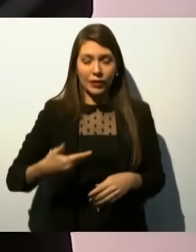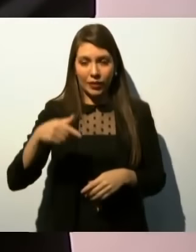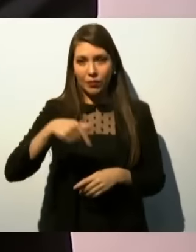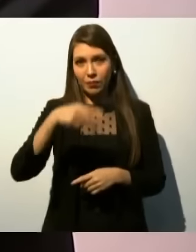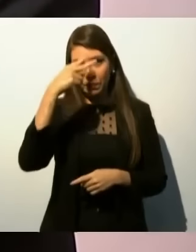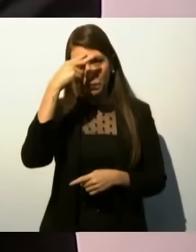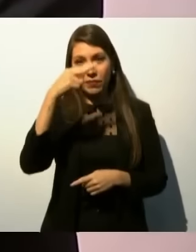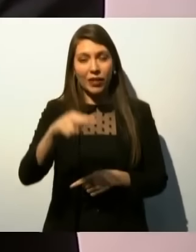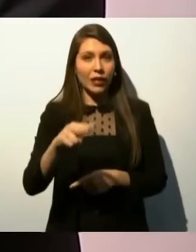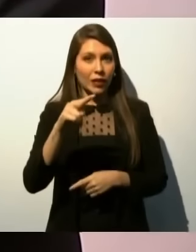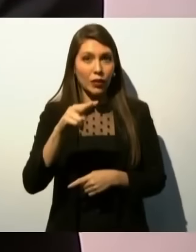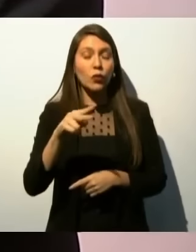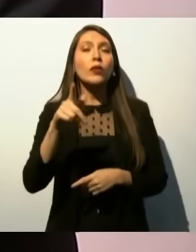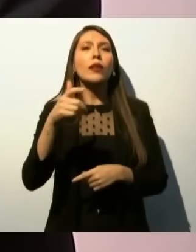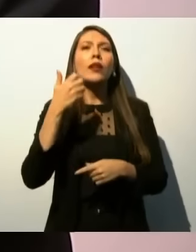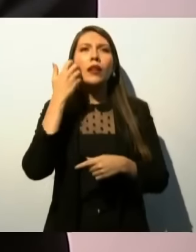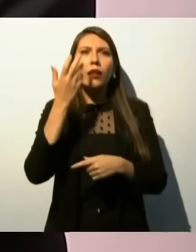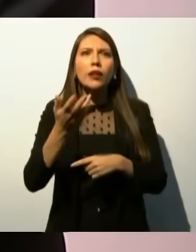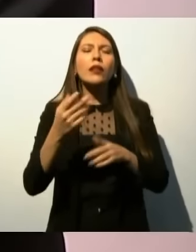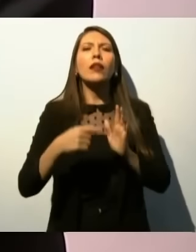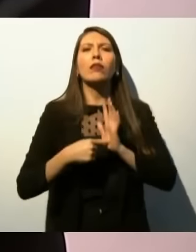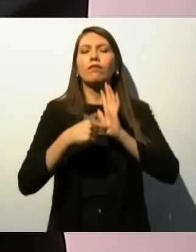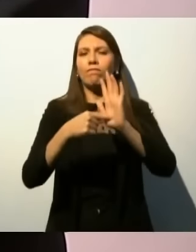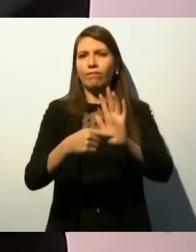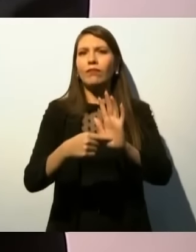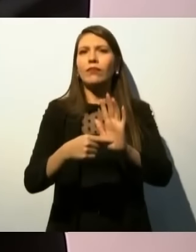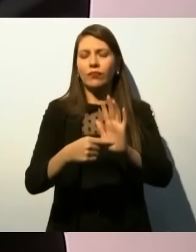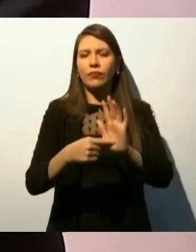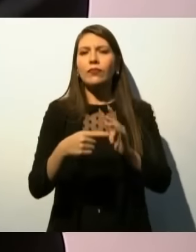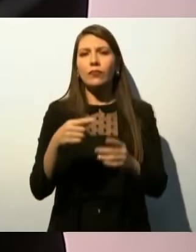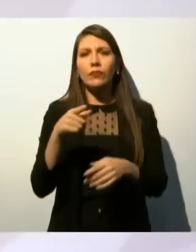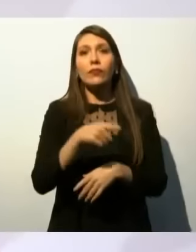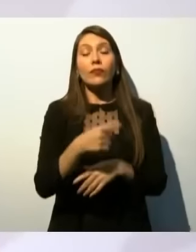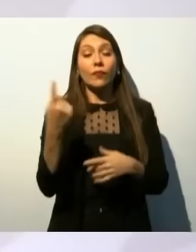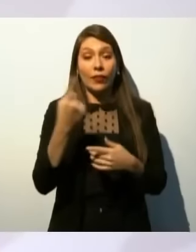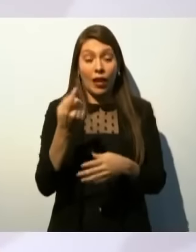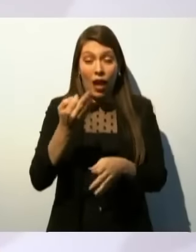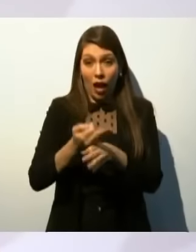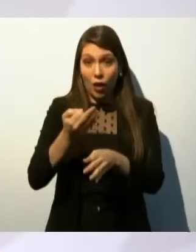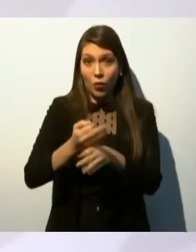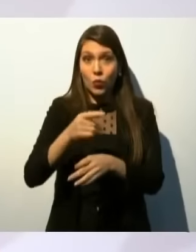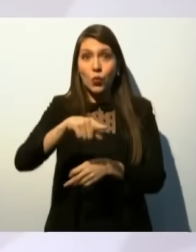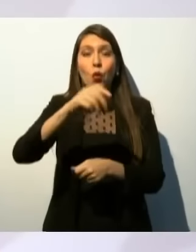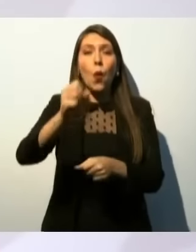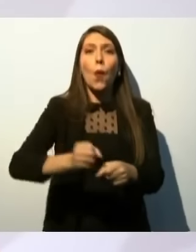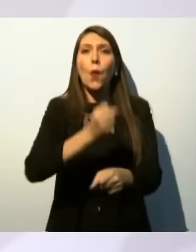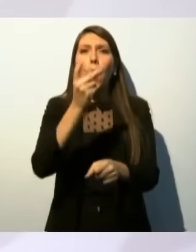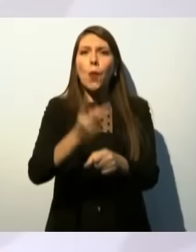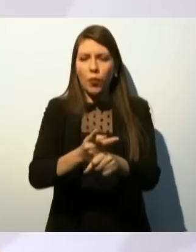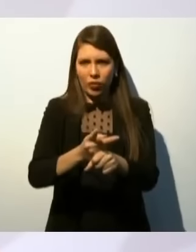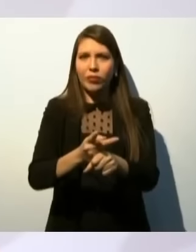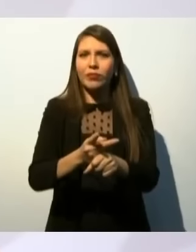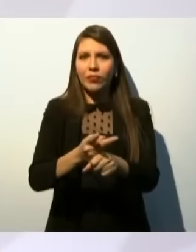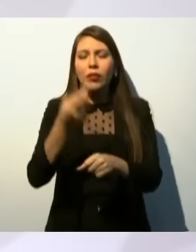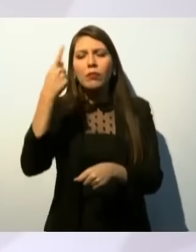directamente con todas y todos ustedes es una oportunidad para coordinar unificar prioridades